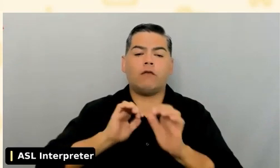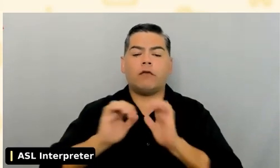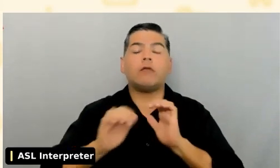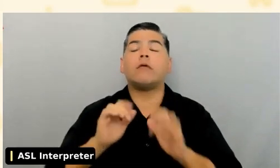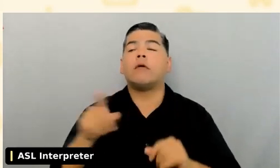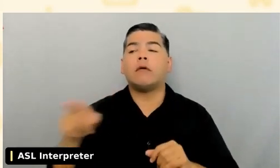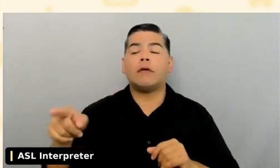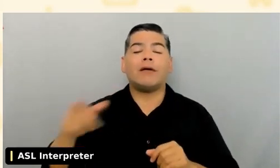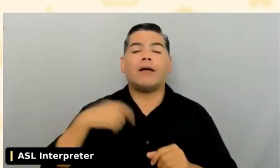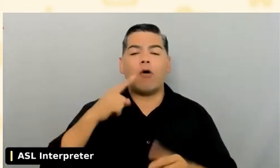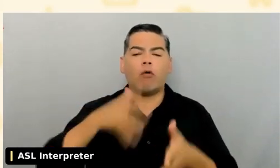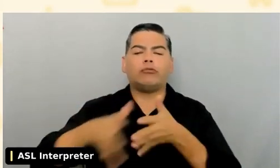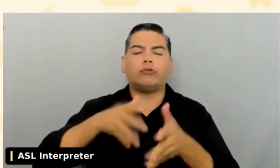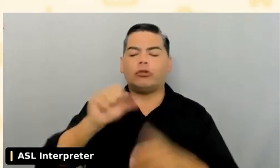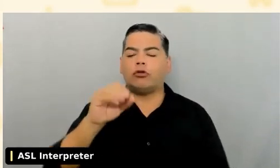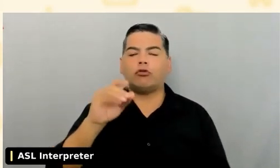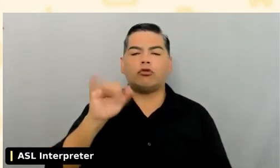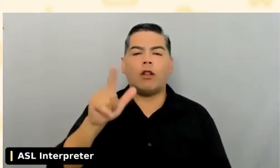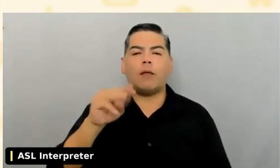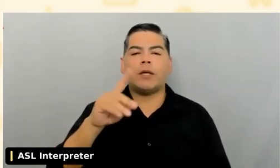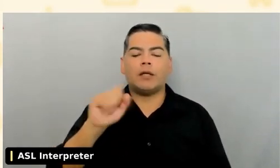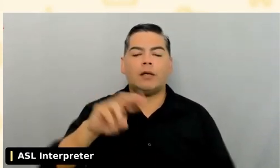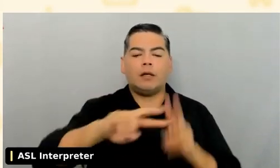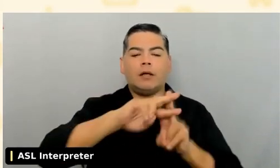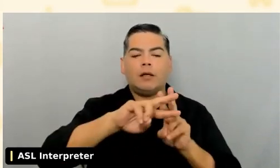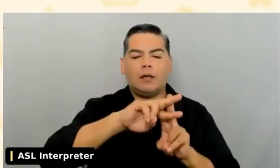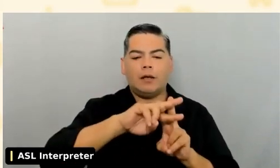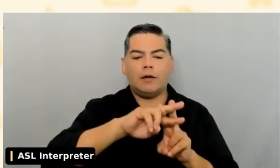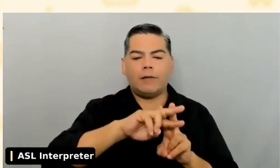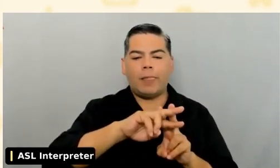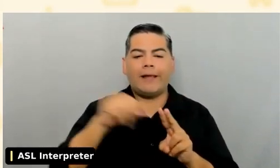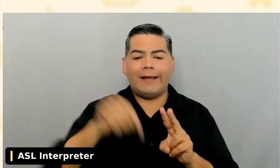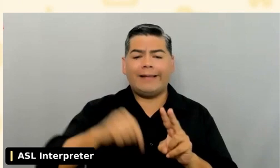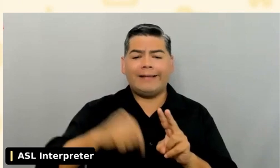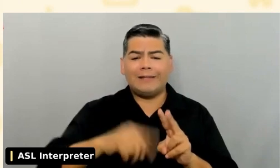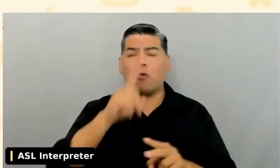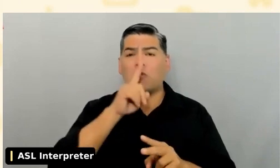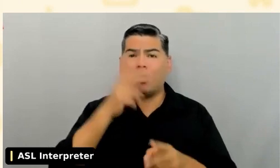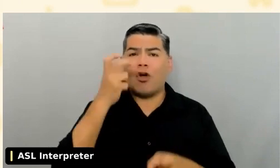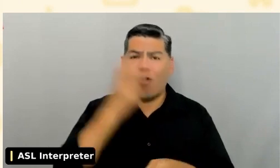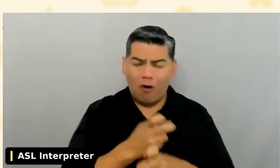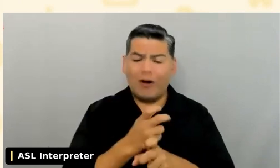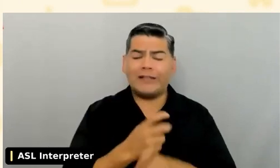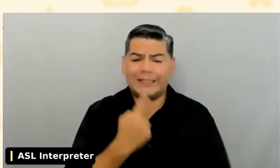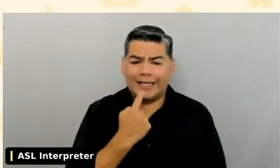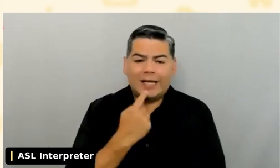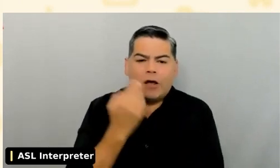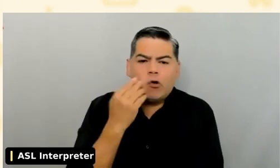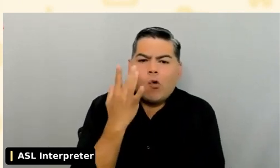o en las redes sociales usando los hashtags, y ellos son extremadamente difíciles de pronunciar. No sé por qué hacen eso.